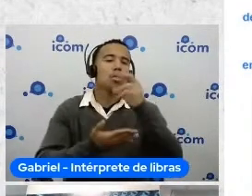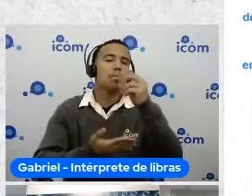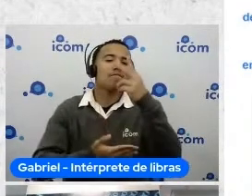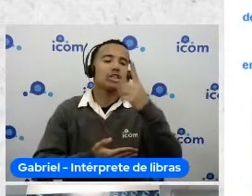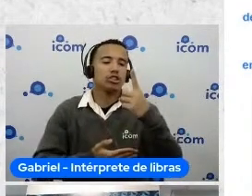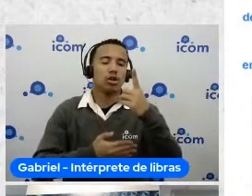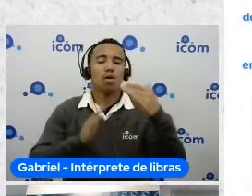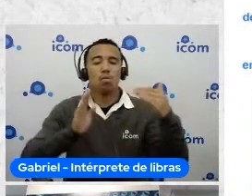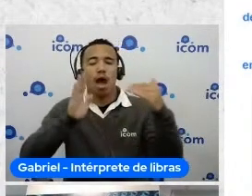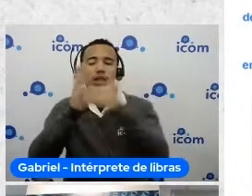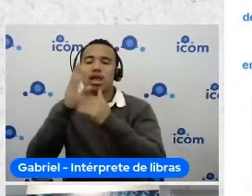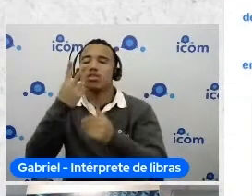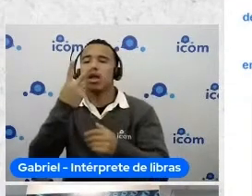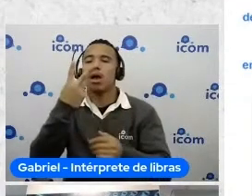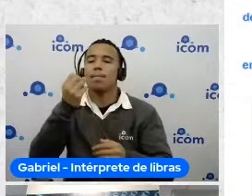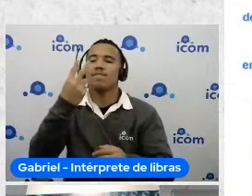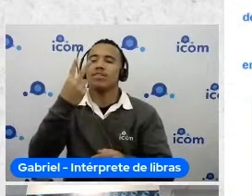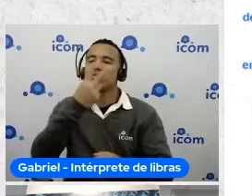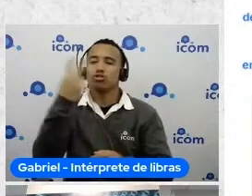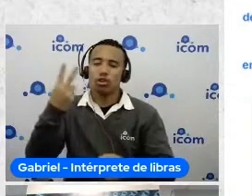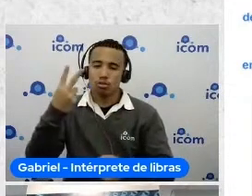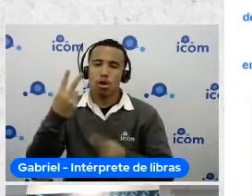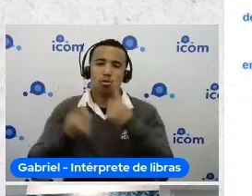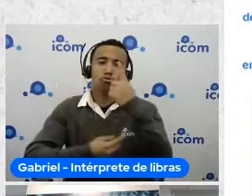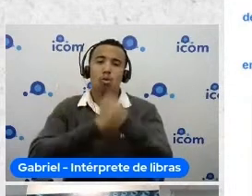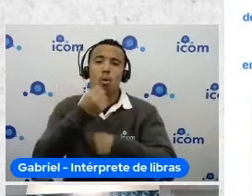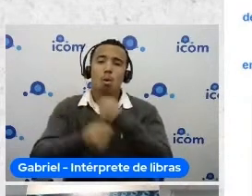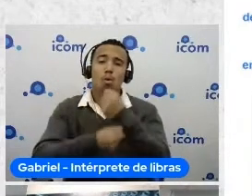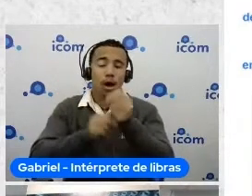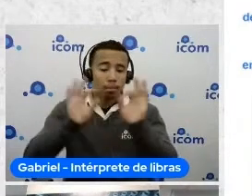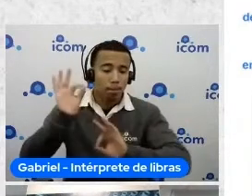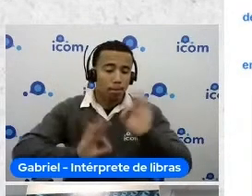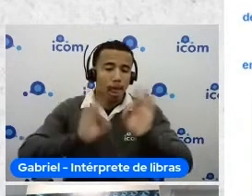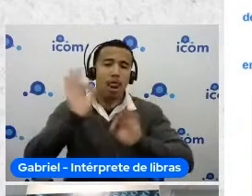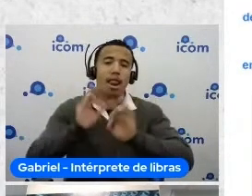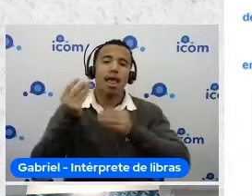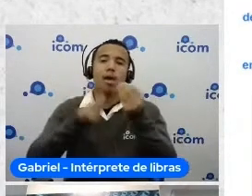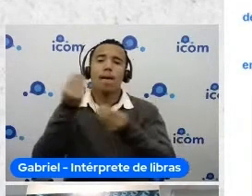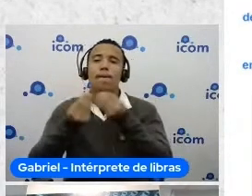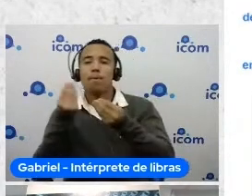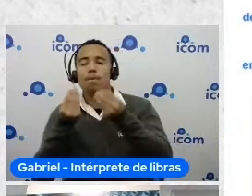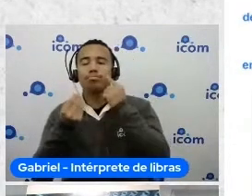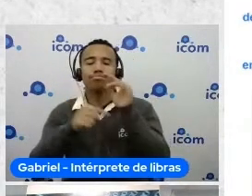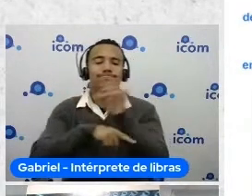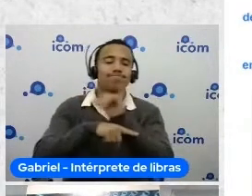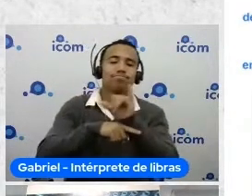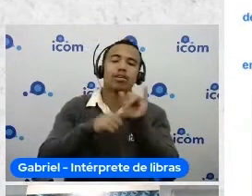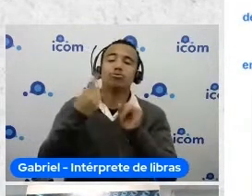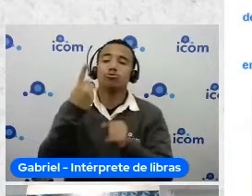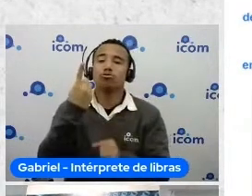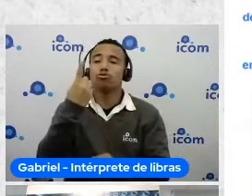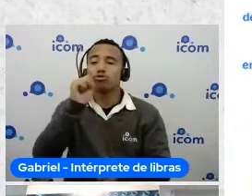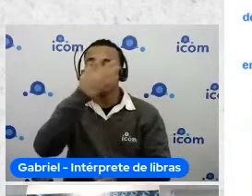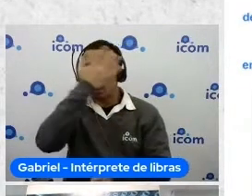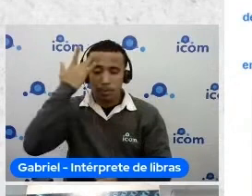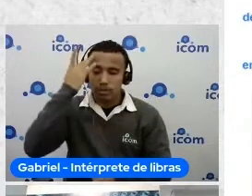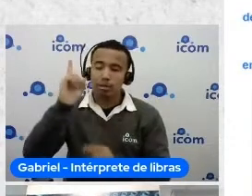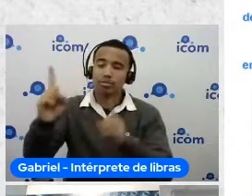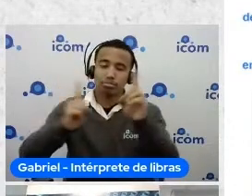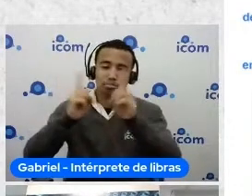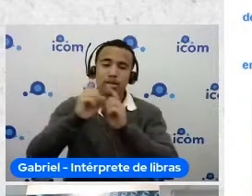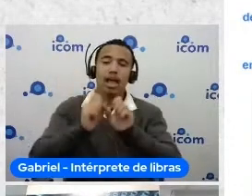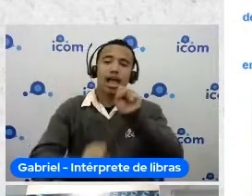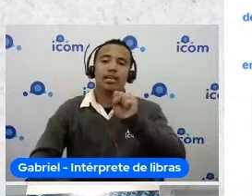um ano de montagem, nesse período nós tivemos a colaboração de 18 integrantes da SKF na nossa